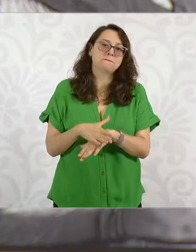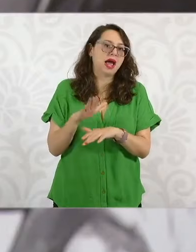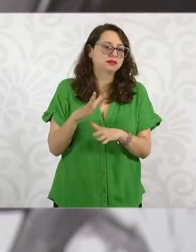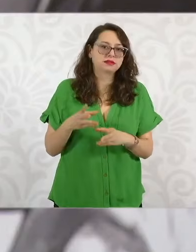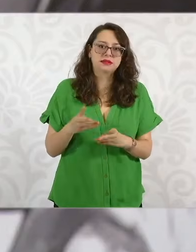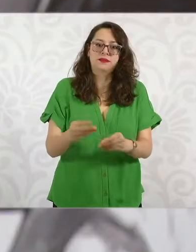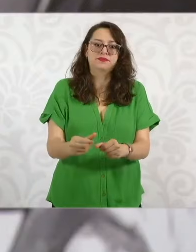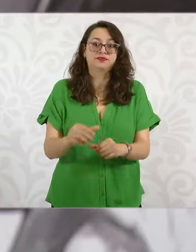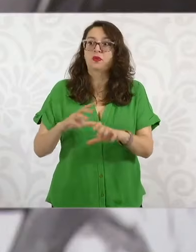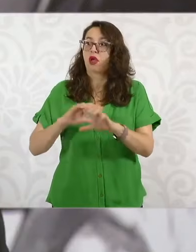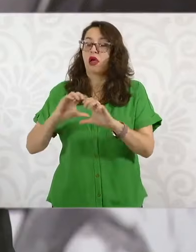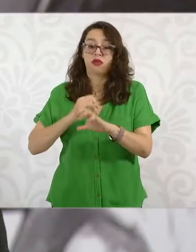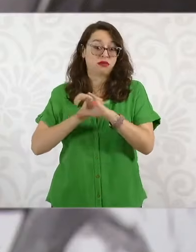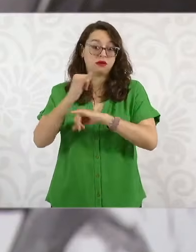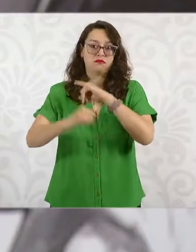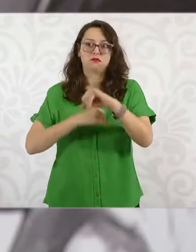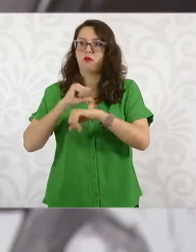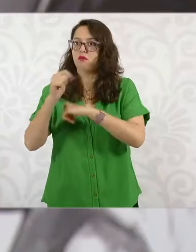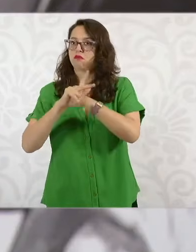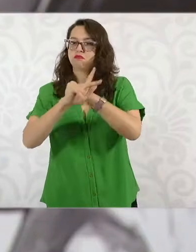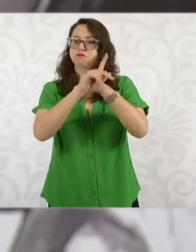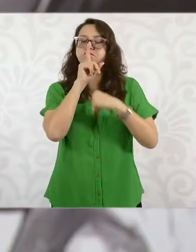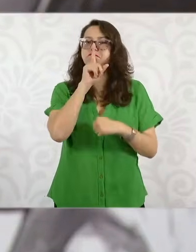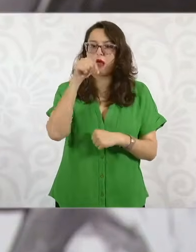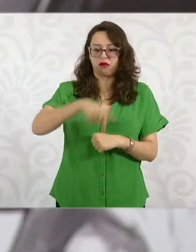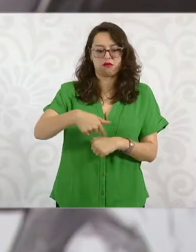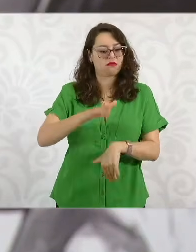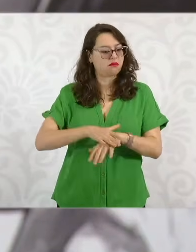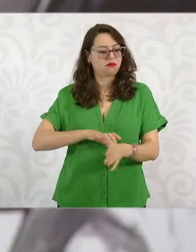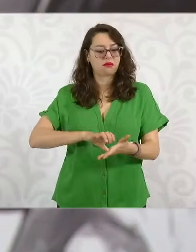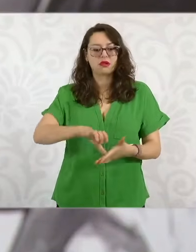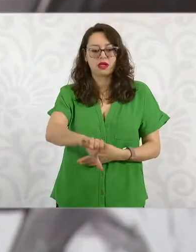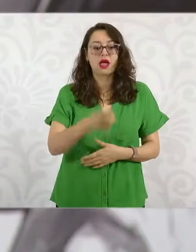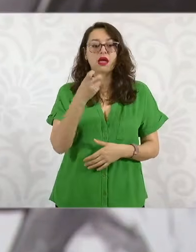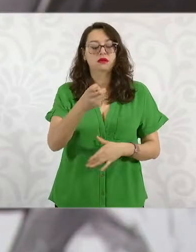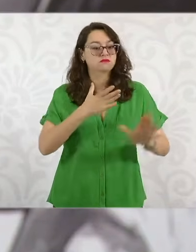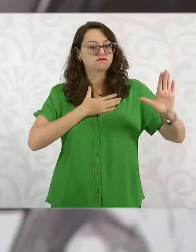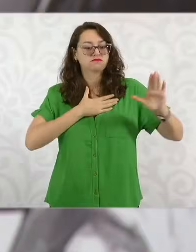y son también una señal muy clara del compromiso de largo plazo que tiene Opela con ese país.